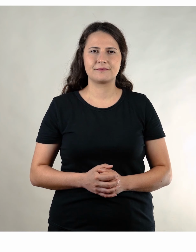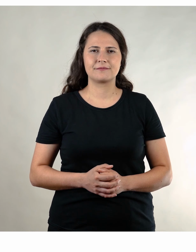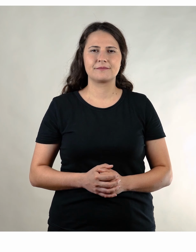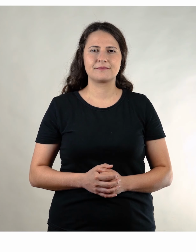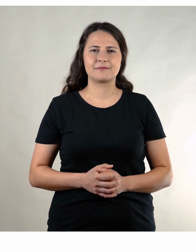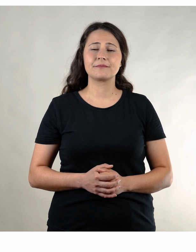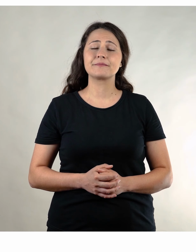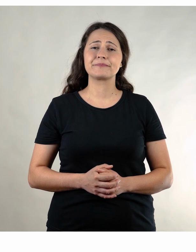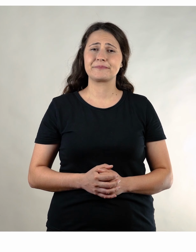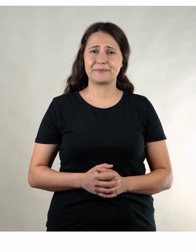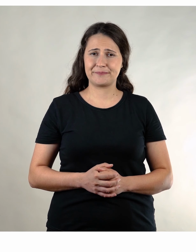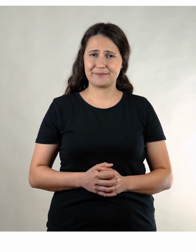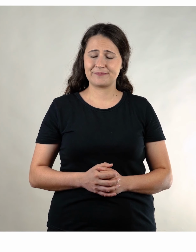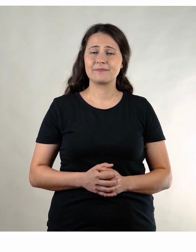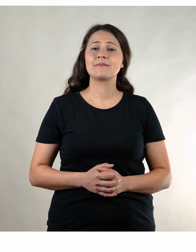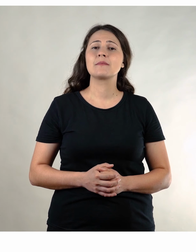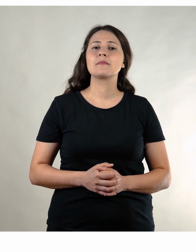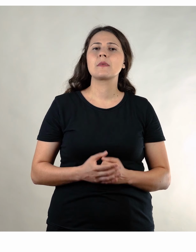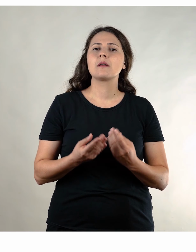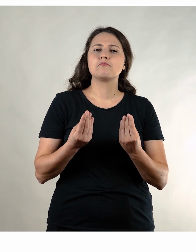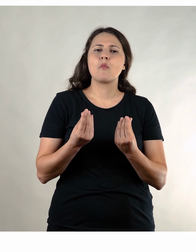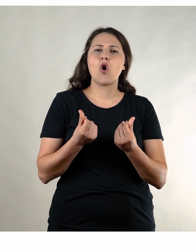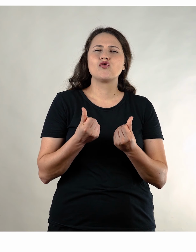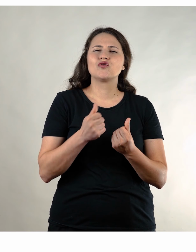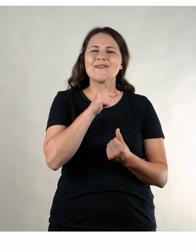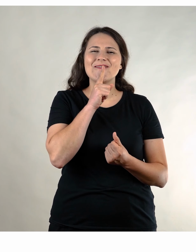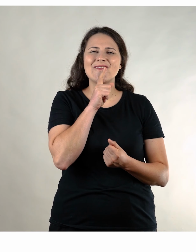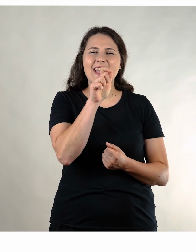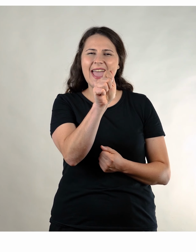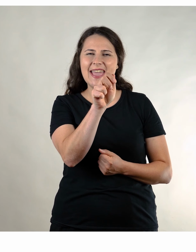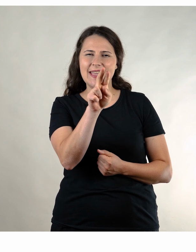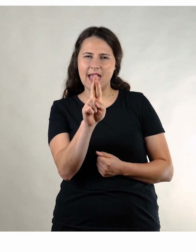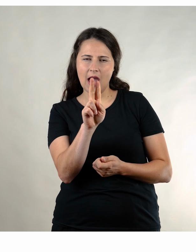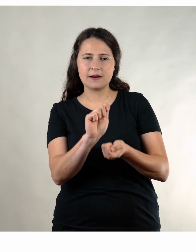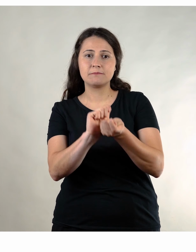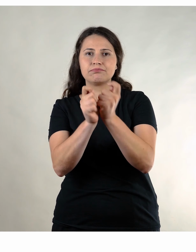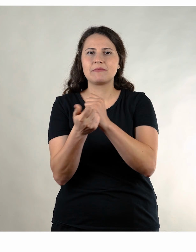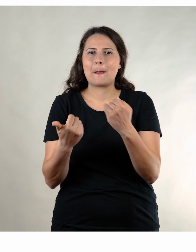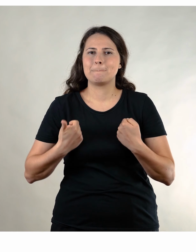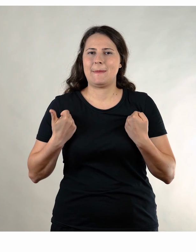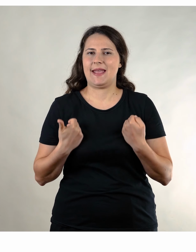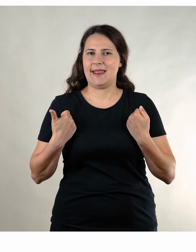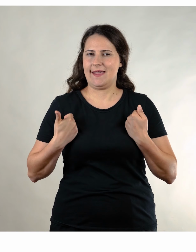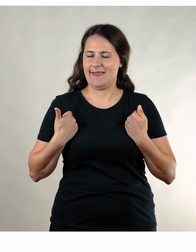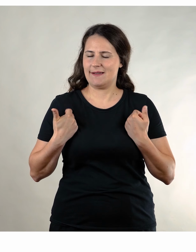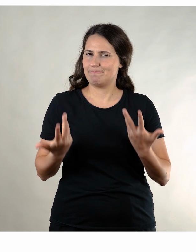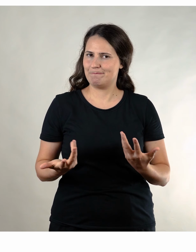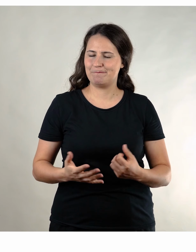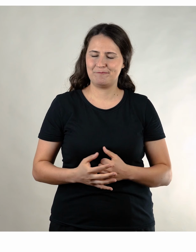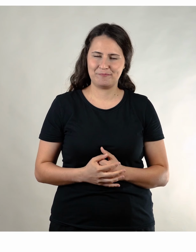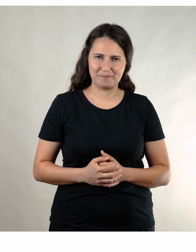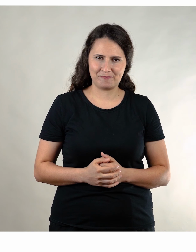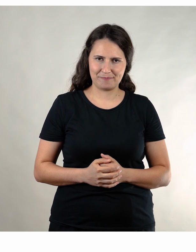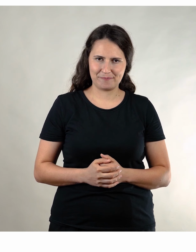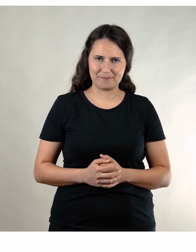Μετατρέποντας την επαυξημένη πραγματικότητα σε παιχνίδι